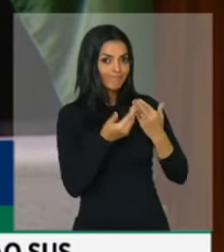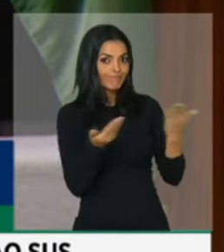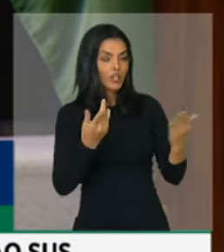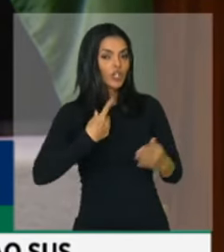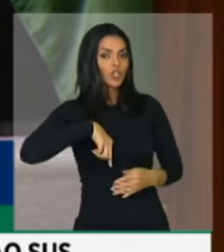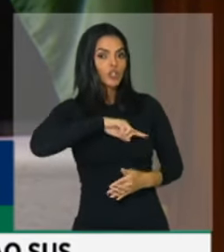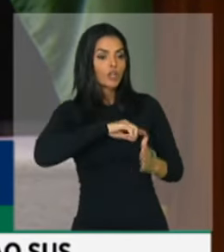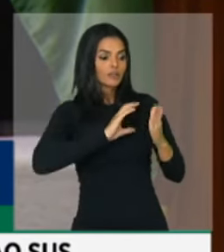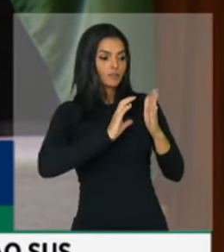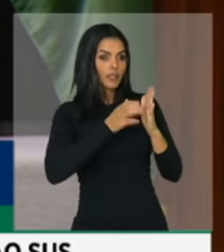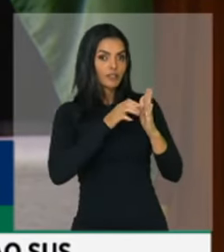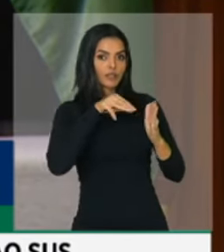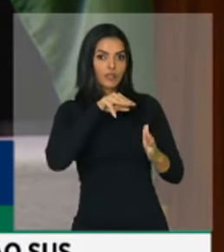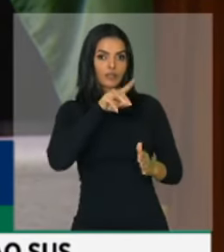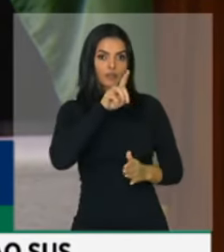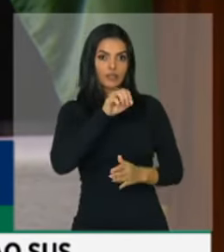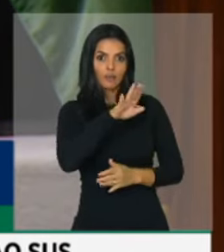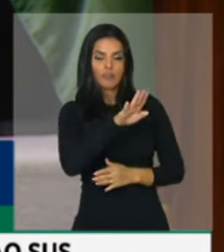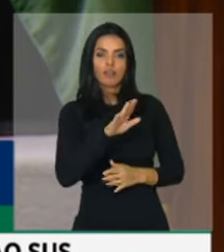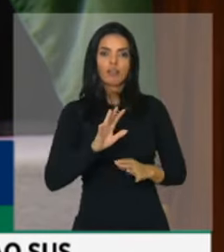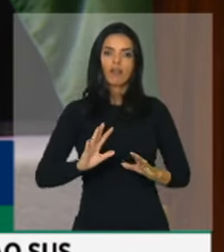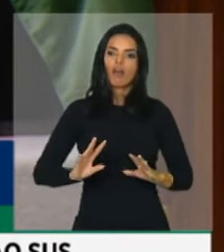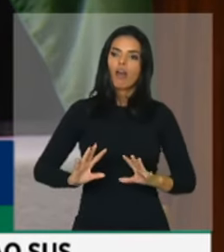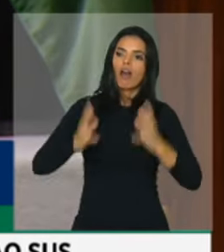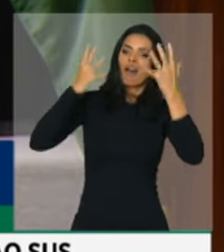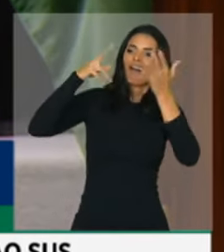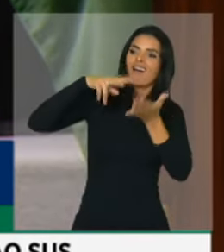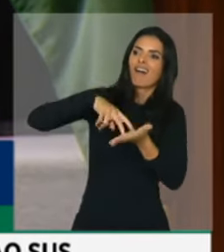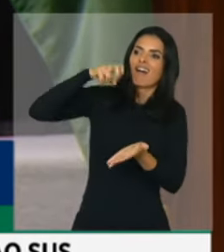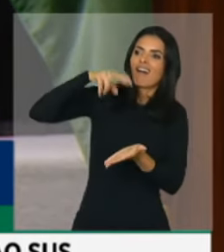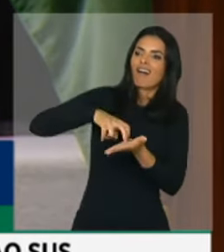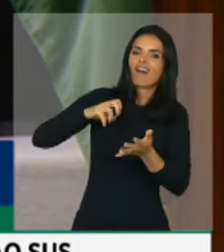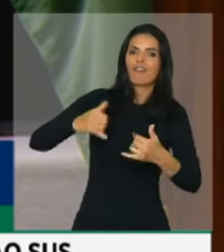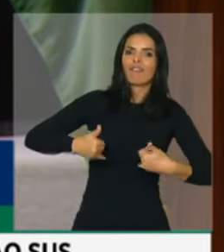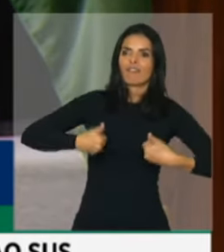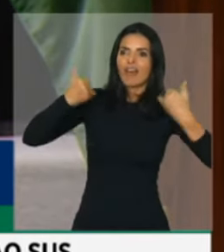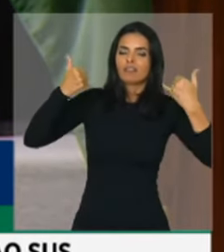MDB NÃO TEMOS O QUE CELEBRAR . RESPEITAMOS A LEGITIMIDADE DO PRESIDENTE DA REPÚBLICA ADQUIRIDA NAS URNAS, TENDO